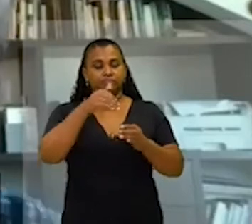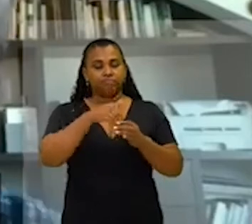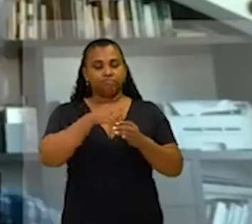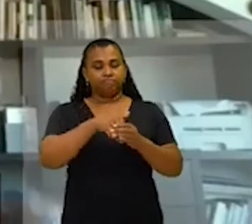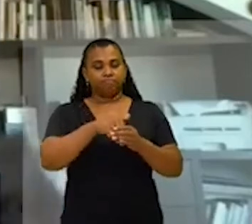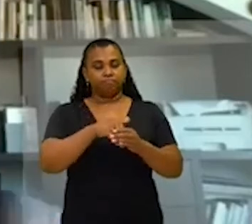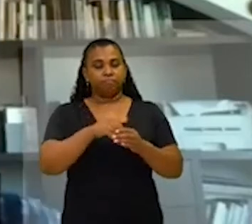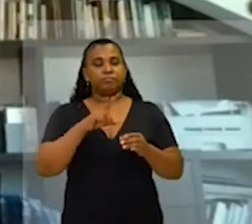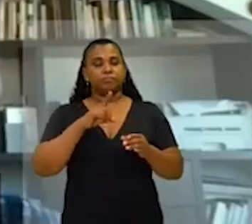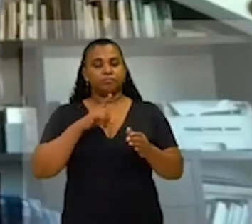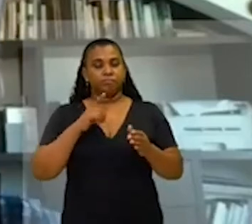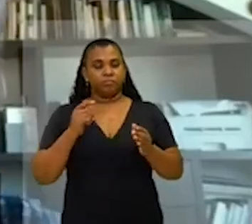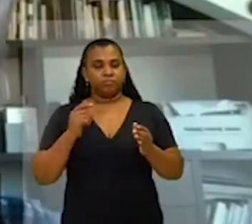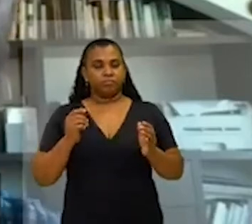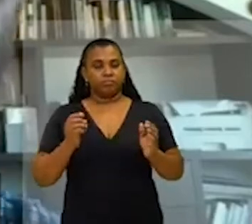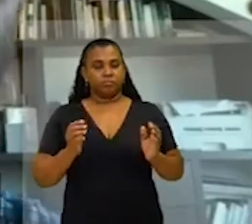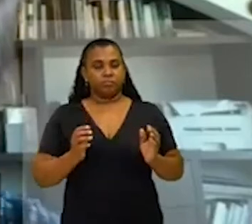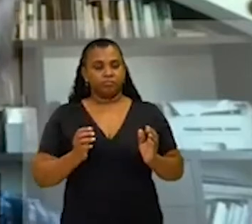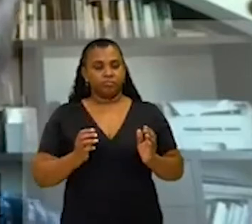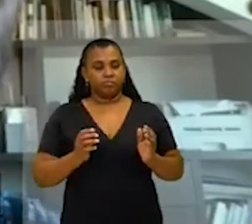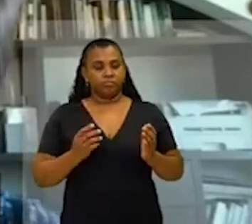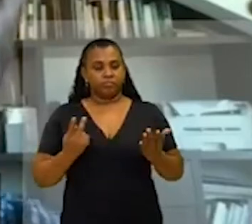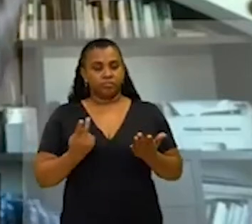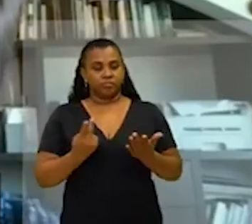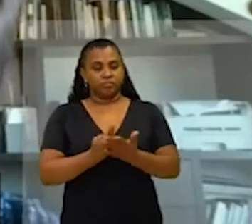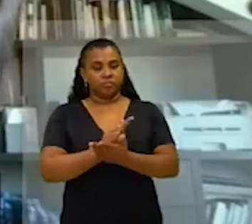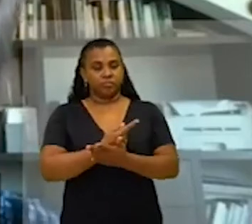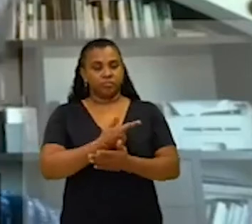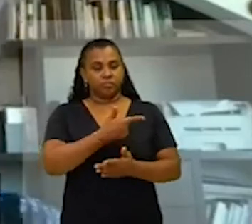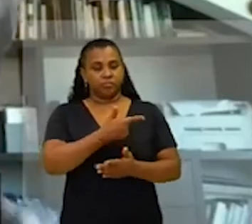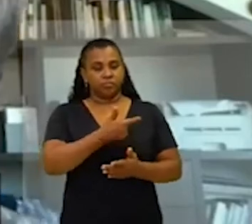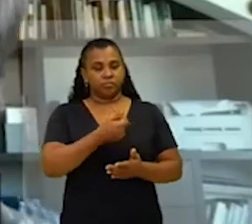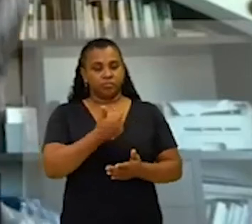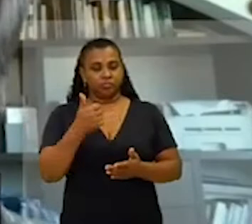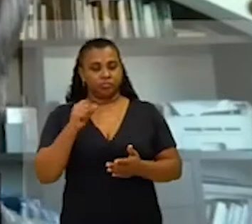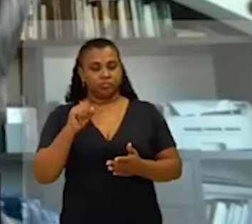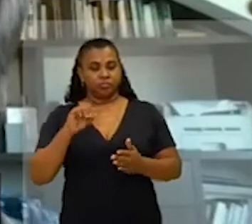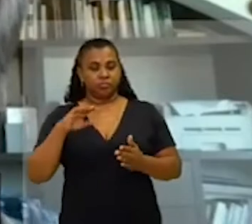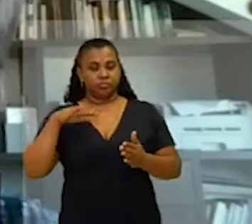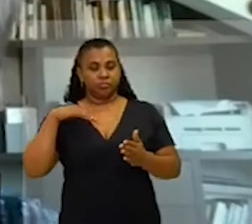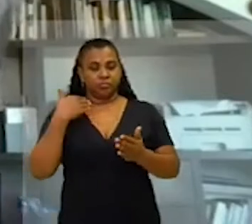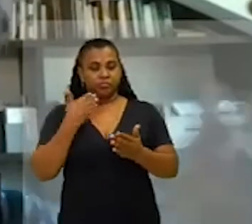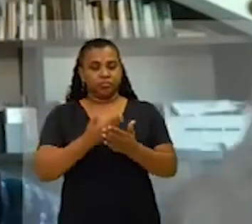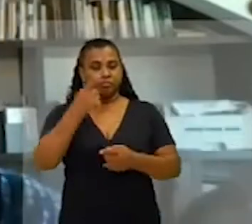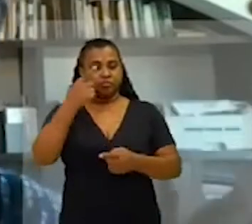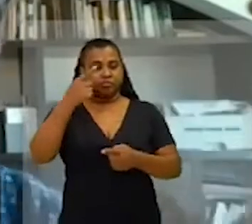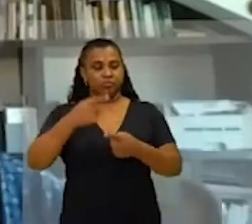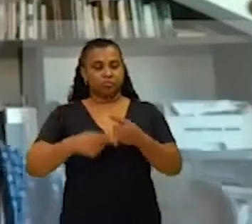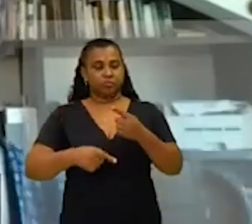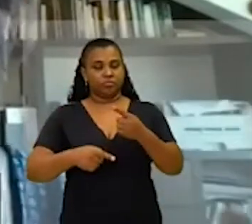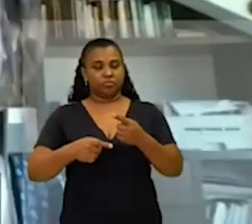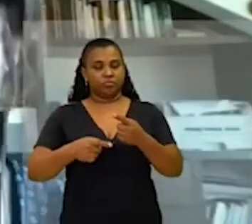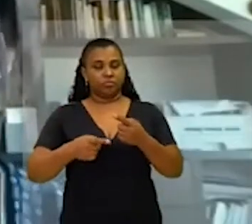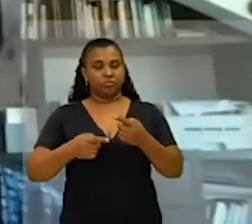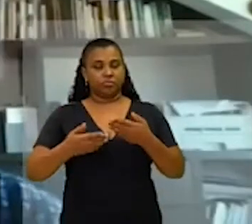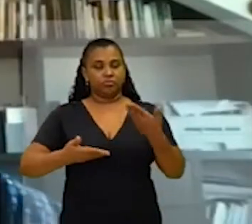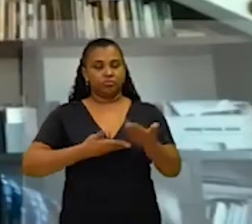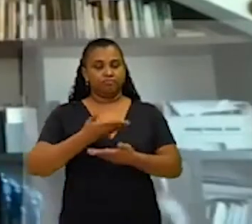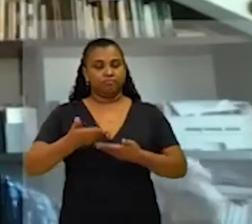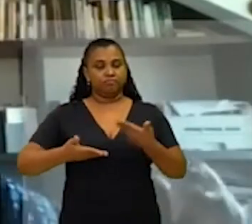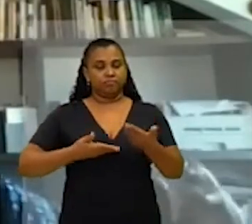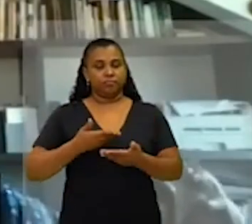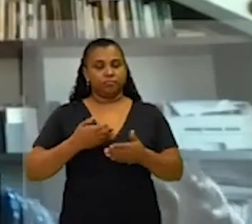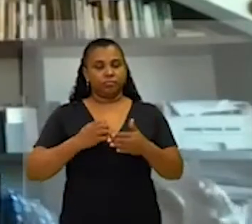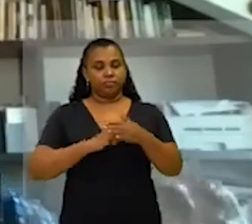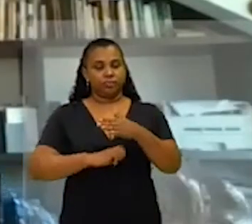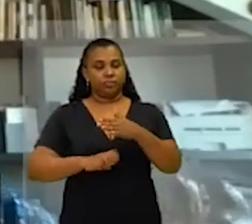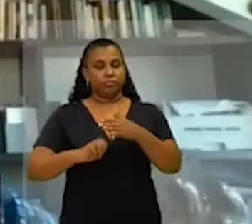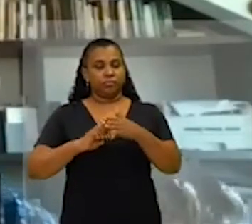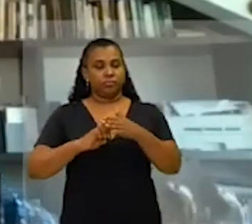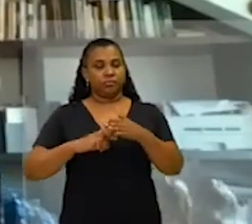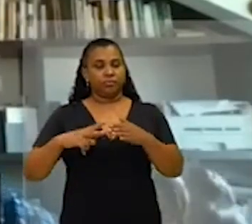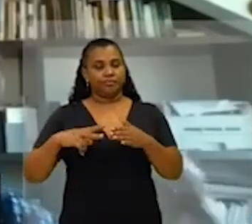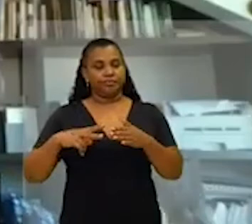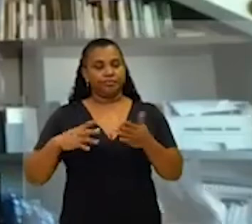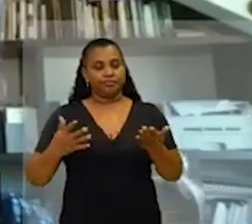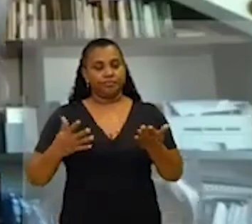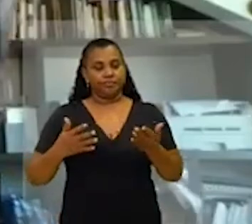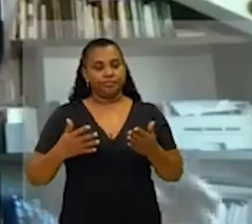desde a proibição das doações a trabalhar em 2018 último ano que considerado 94% total de